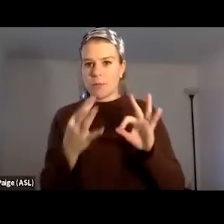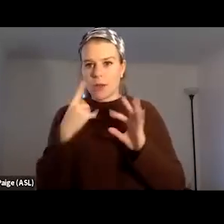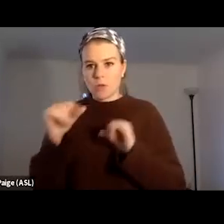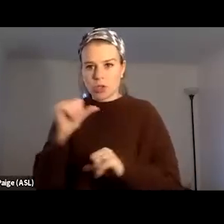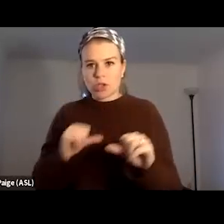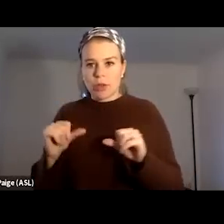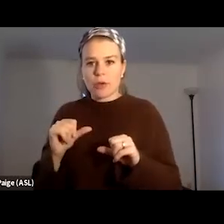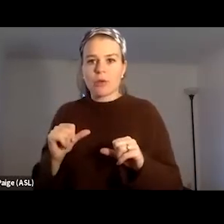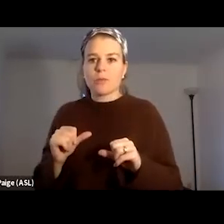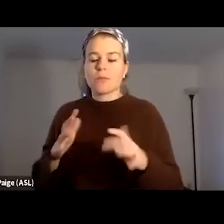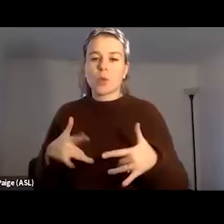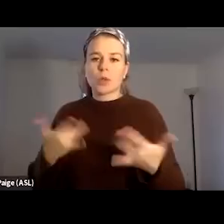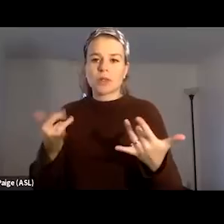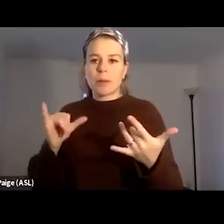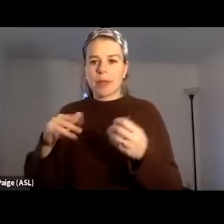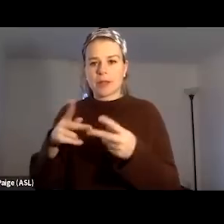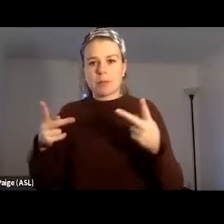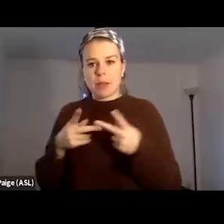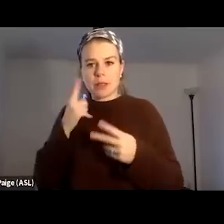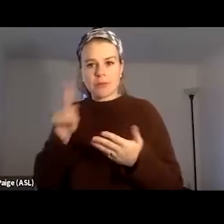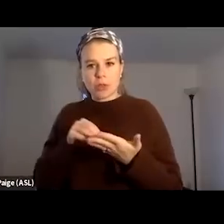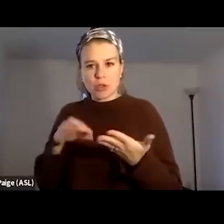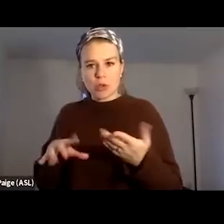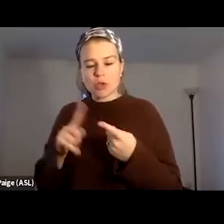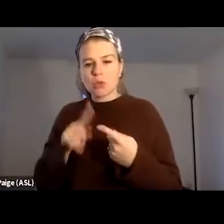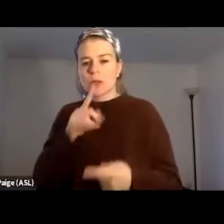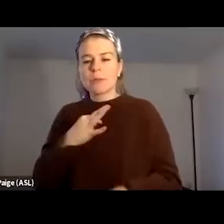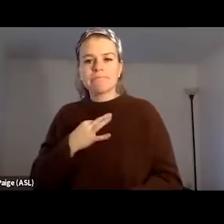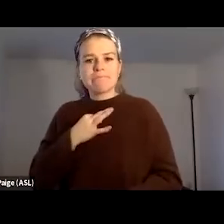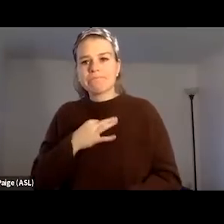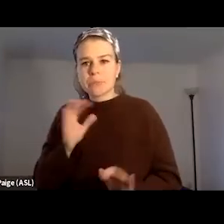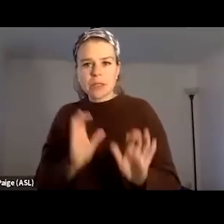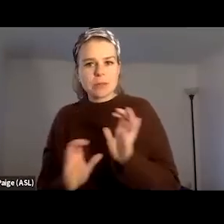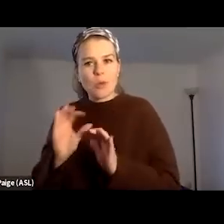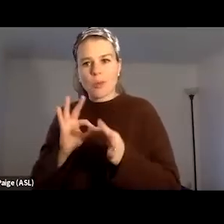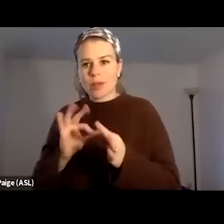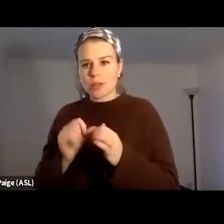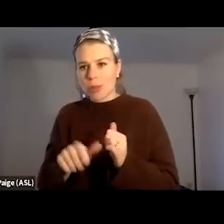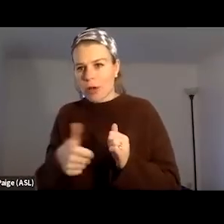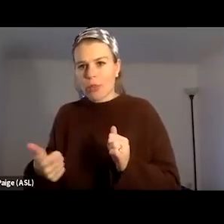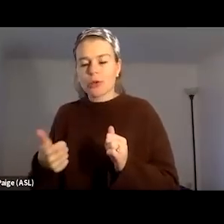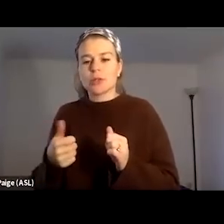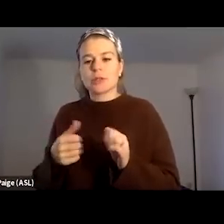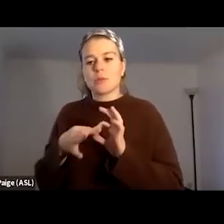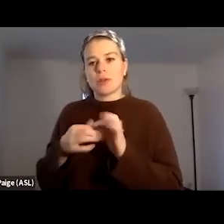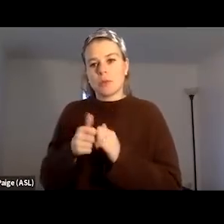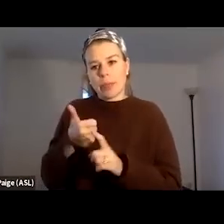"¿Qué pasa?" es un espacio para que los estudiantes exploren sus relaciones con los demás y su relación consigo mismos y sus comunidades.